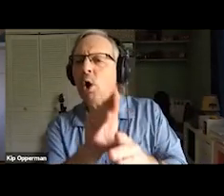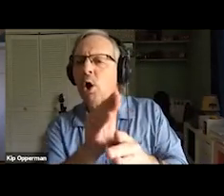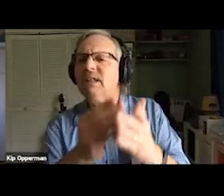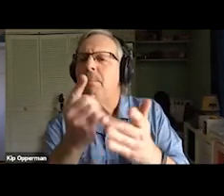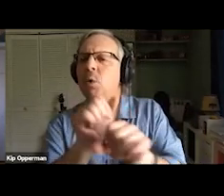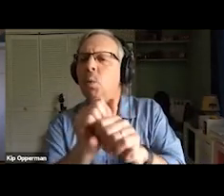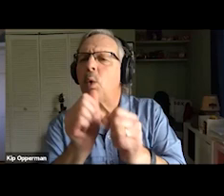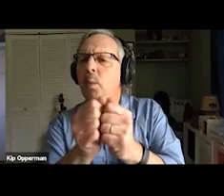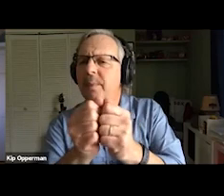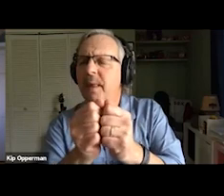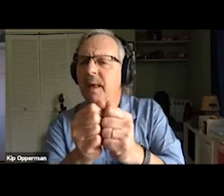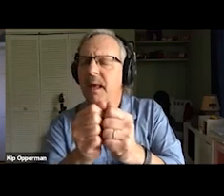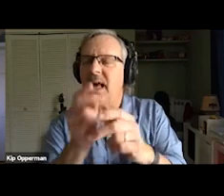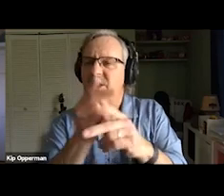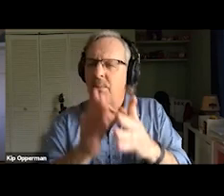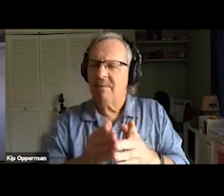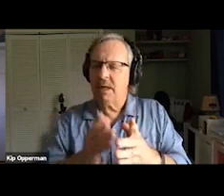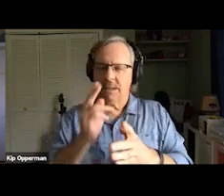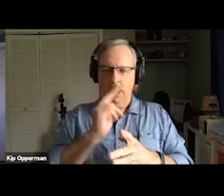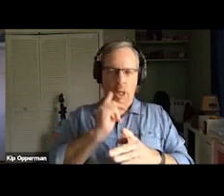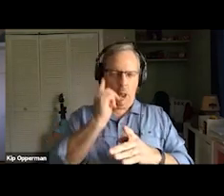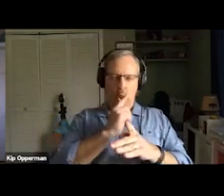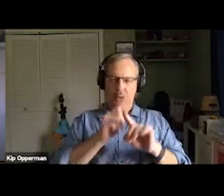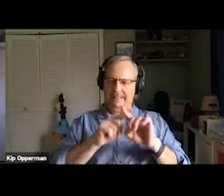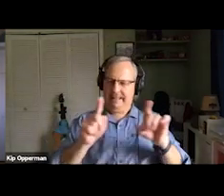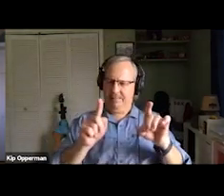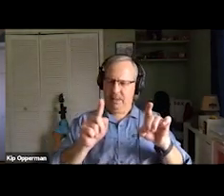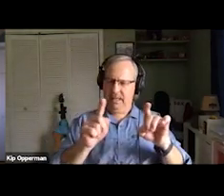La supervisión se ve muy diferente en diferentes campos o bajo diferentes profesiones,